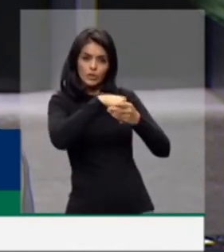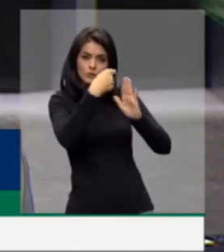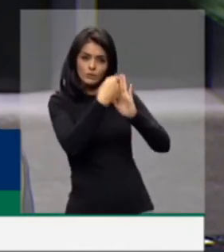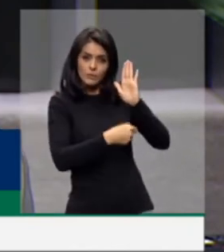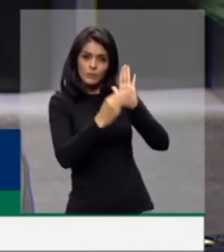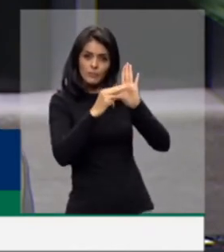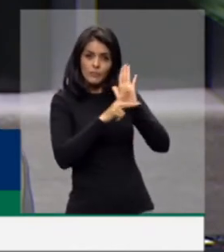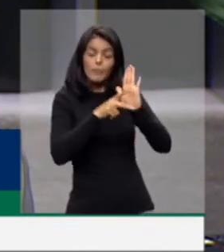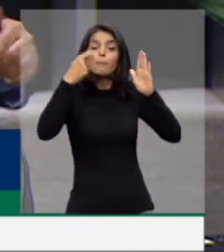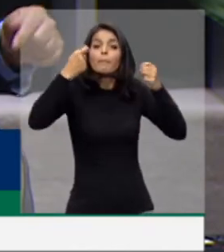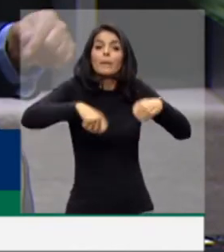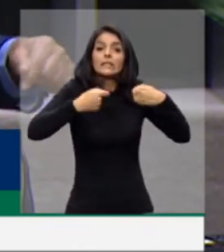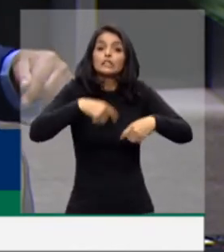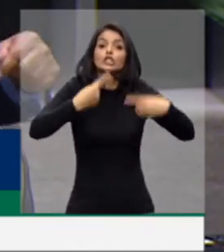LEGISLAÇÃO QUE FAVOREÇA A